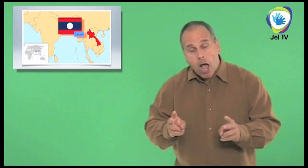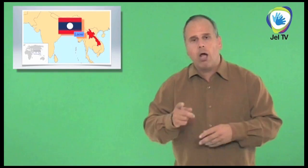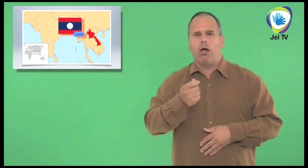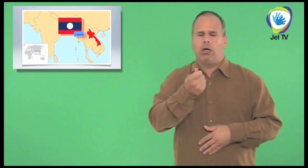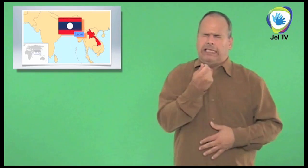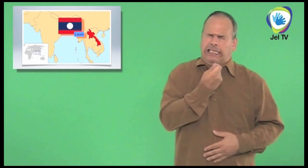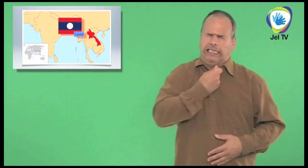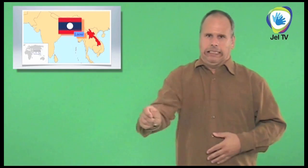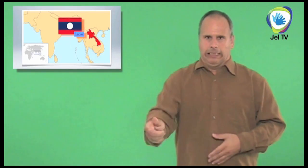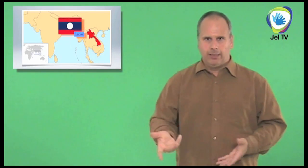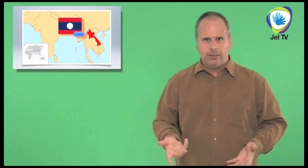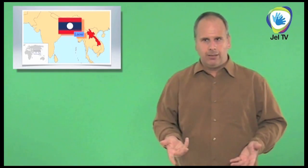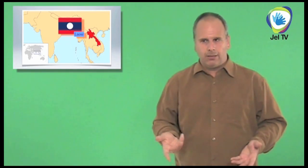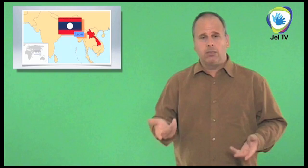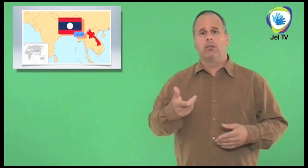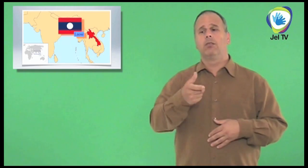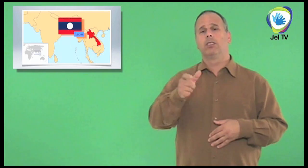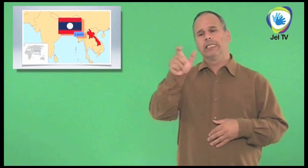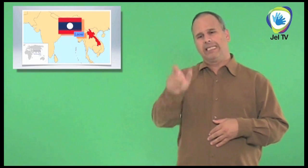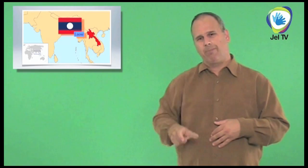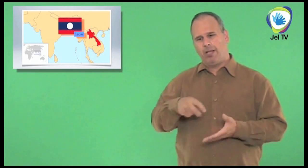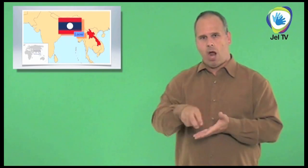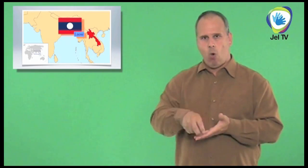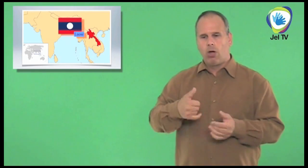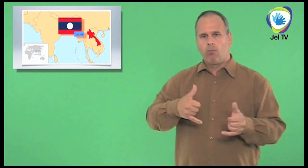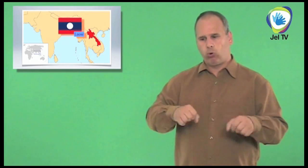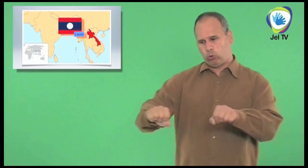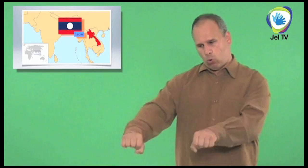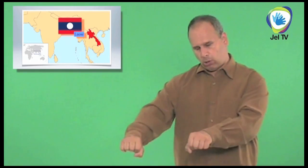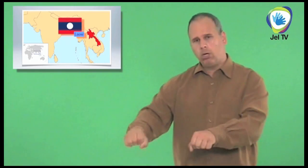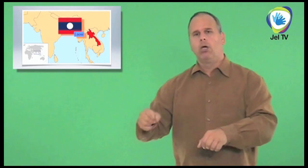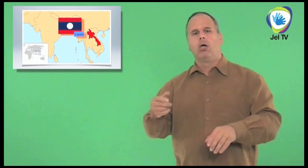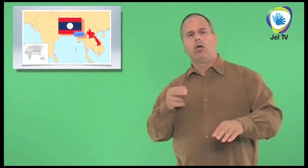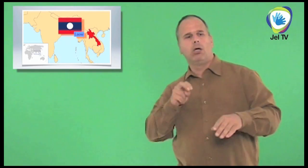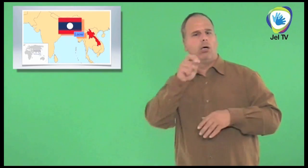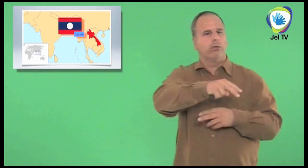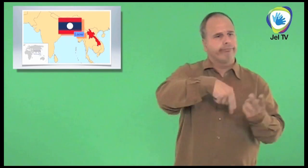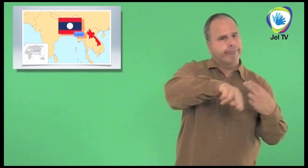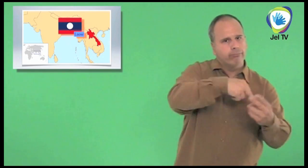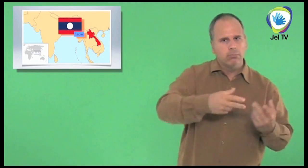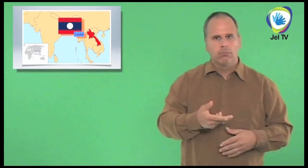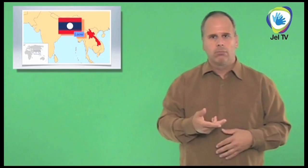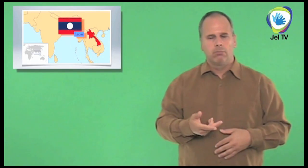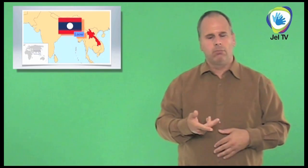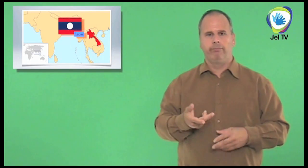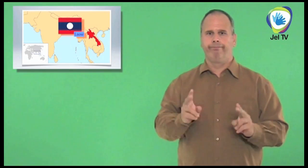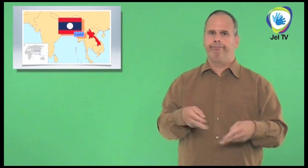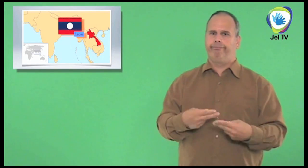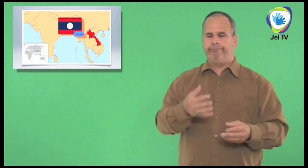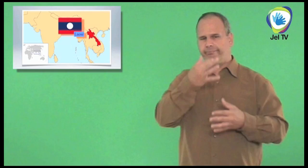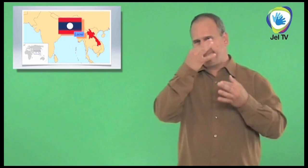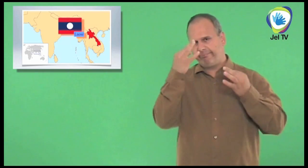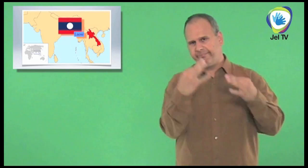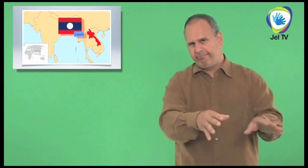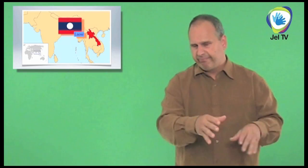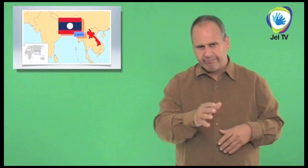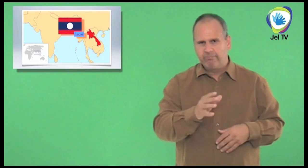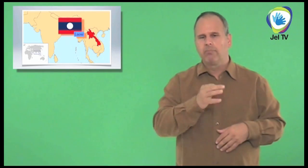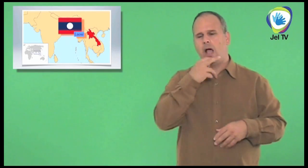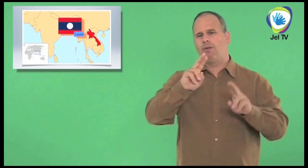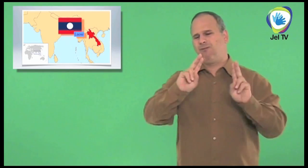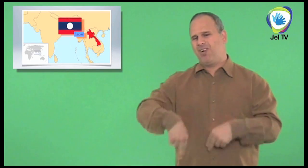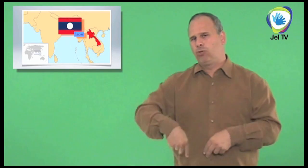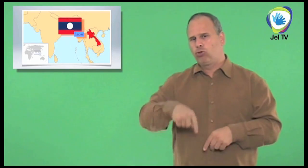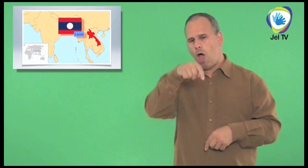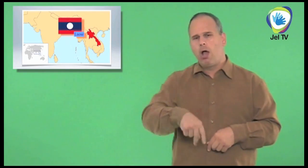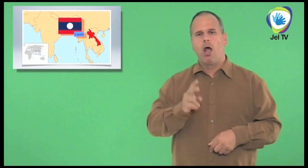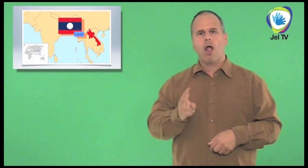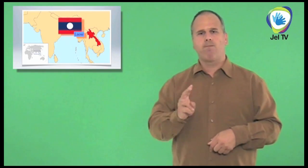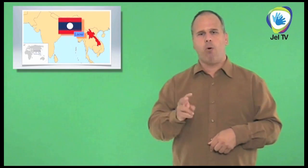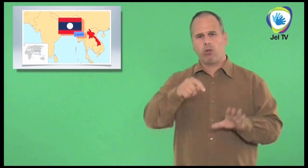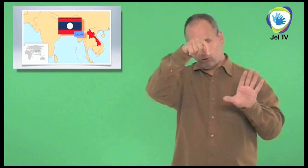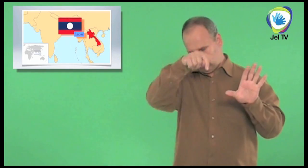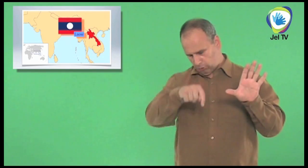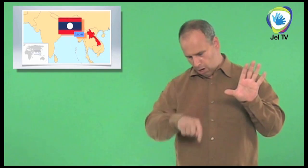Illetve lehetett volna, de nagyon drága. Lehetõség lett volna arra, hogy a motort hátrahagyva gyalog átmenjenek nézelõdni, de inkább visszamentek Kambodzsába,